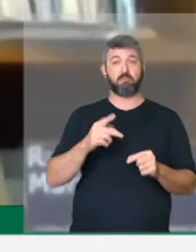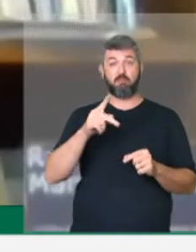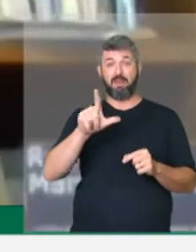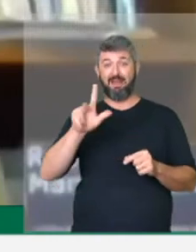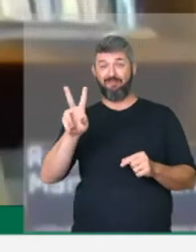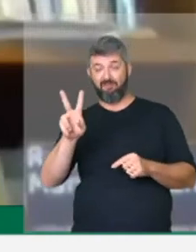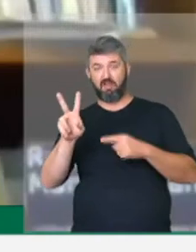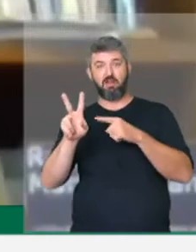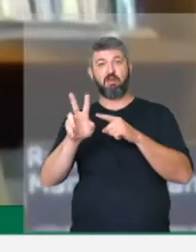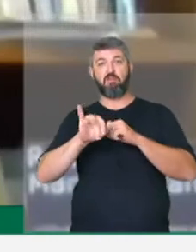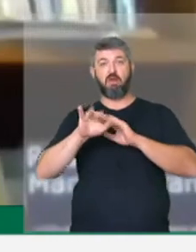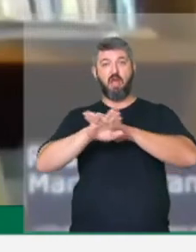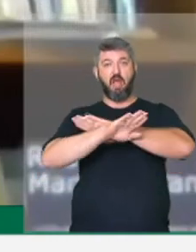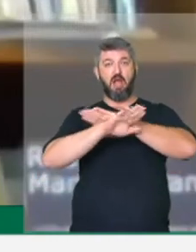FORAM SENSIBILIZADOS PELO ARGUMENTO DE QUE... SE NÓS